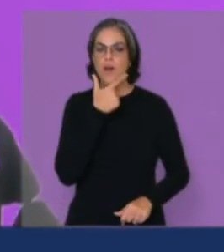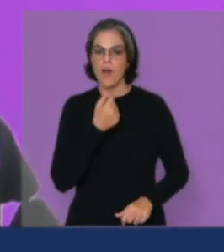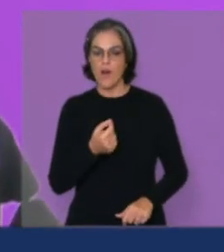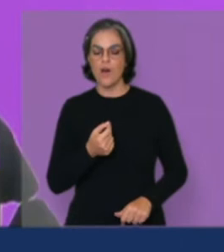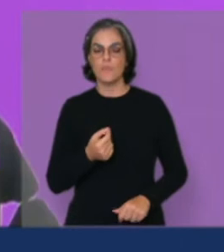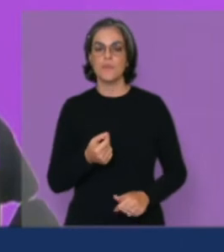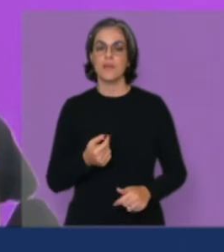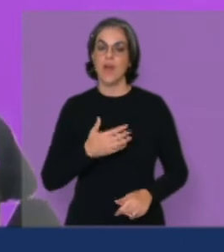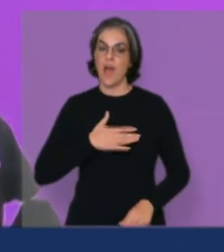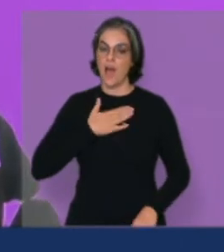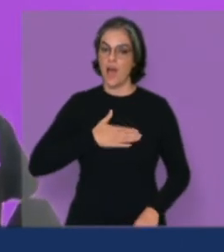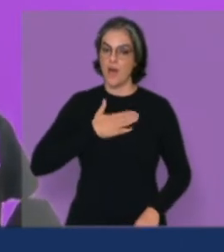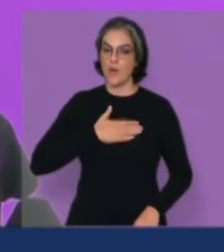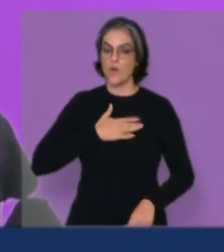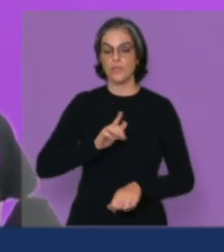QUE NESTE AGOSTO LILÁS, FAZ A LUTA PARA QUE AS MULHERES